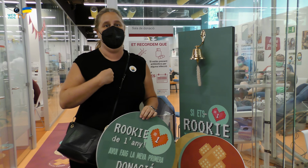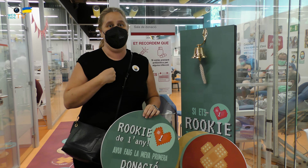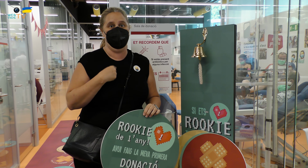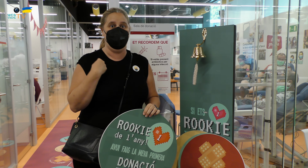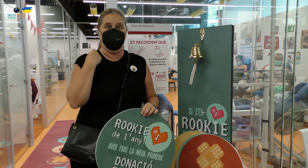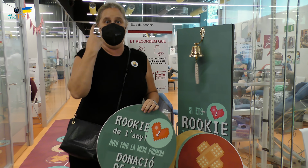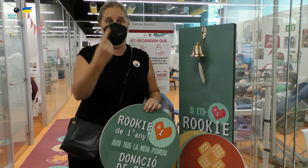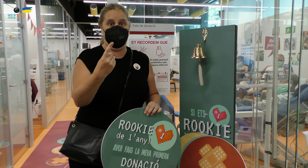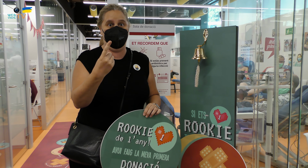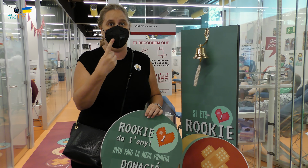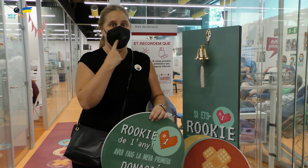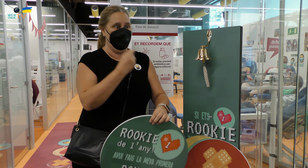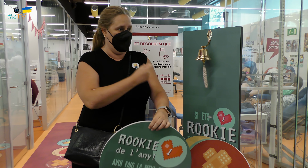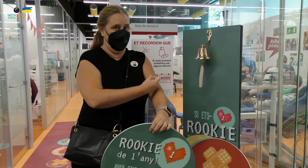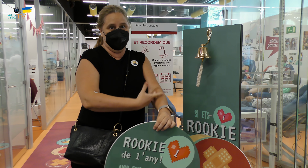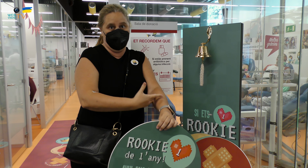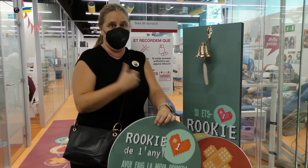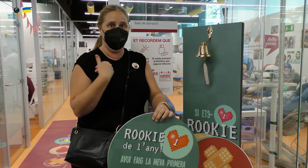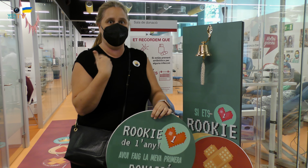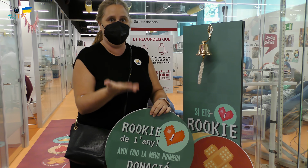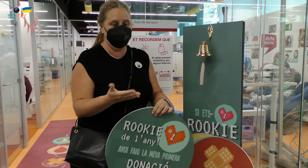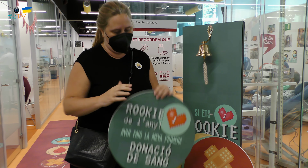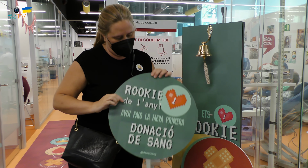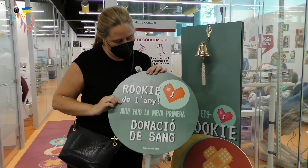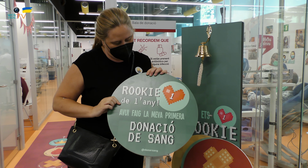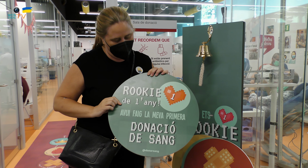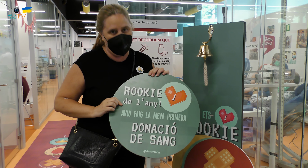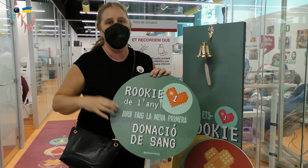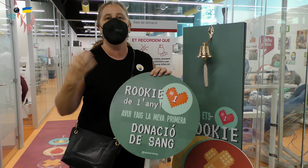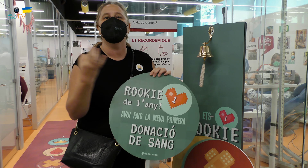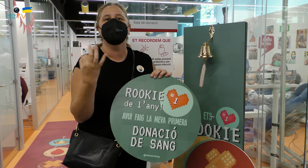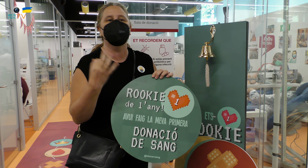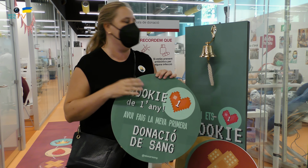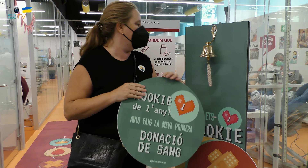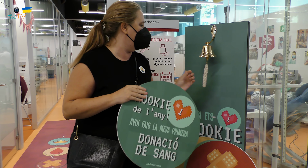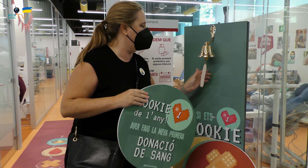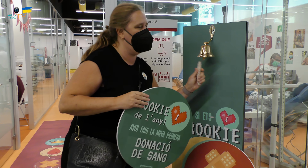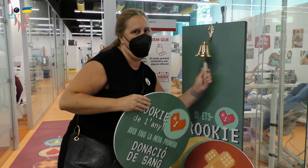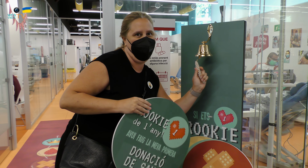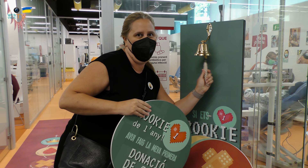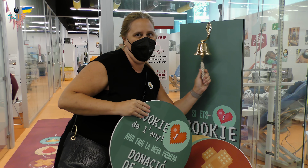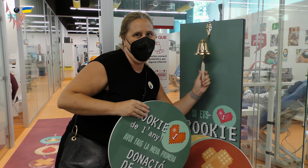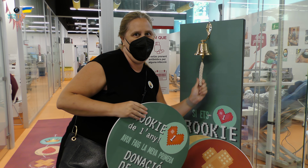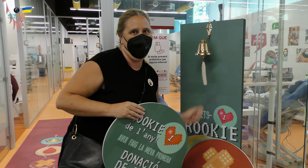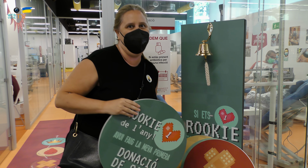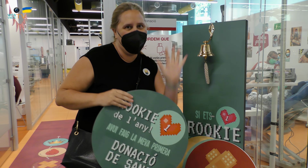M’han dit que si és la primera vegada que dones sang has de fer sonar la campana.